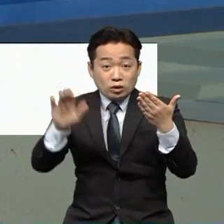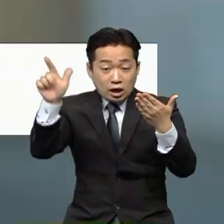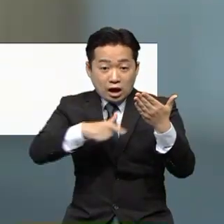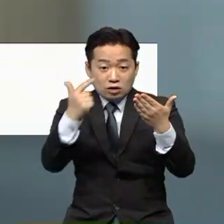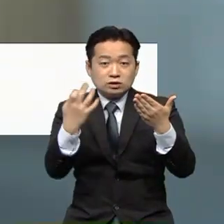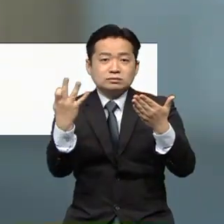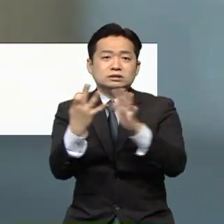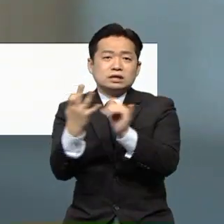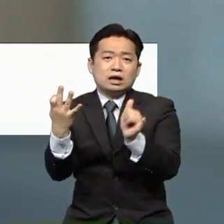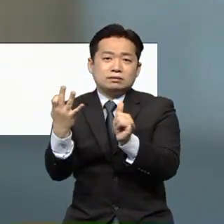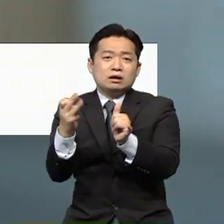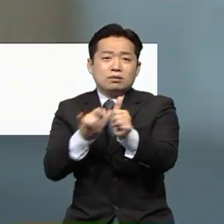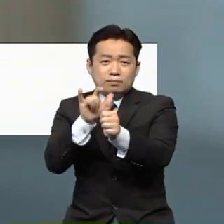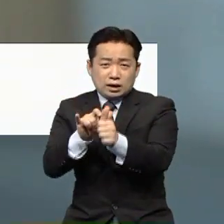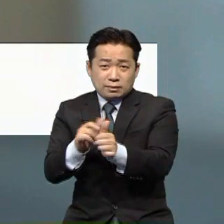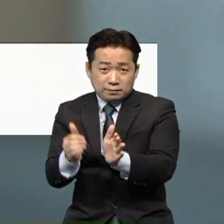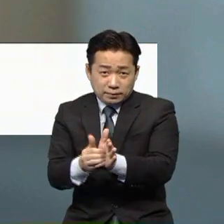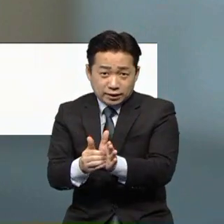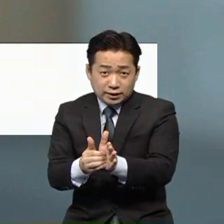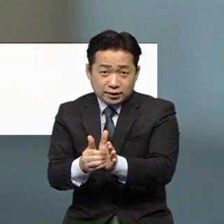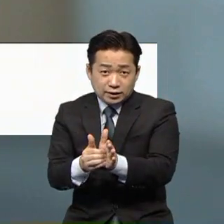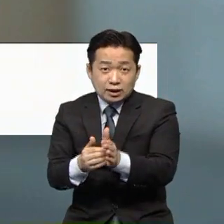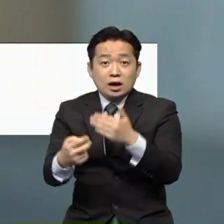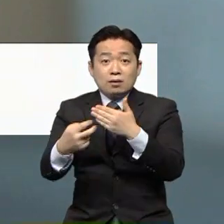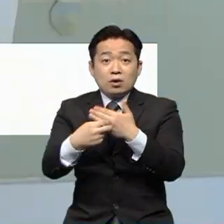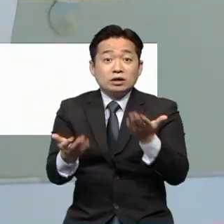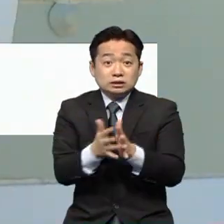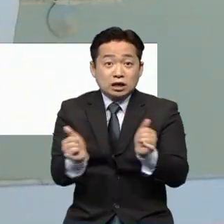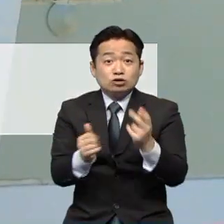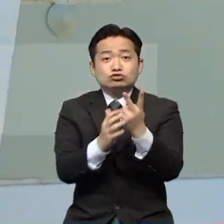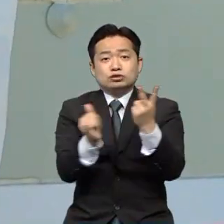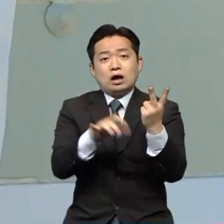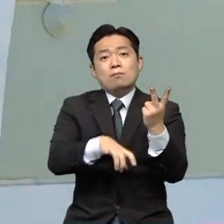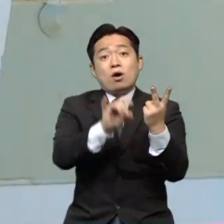나왔습니다. 병원 종사자 2명이 먼저 확진 판정을 받았습니다.